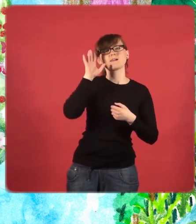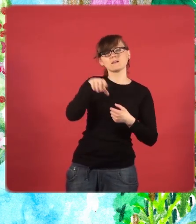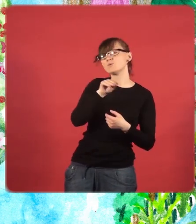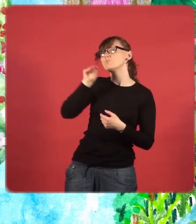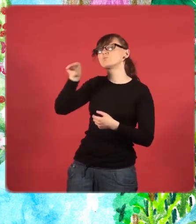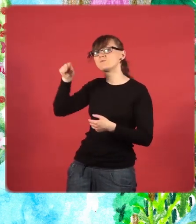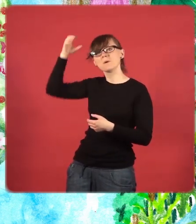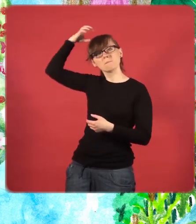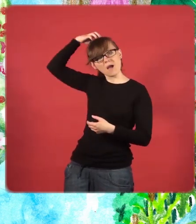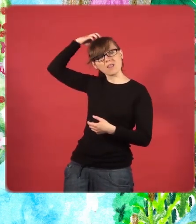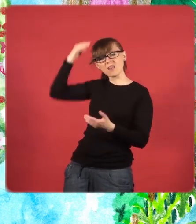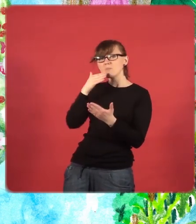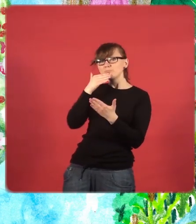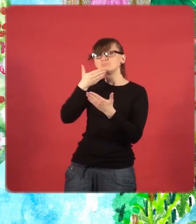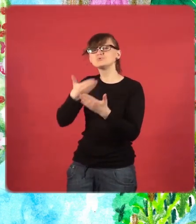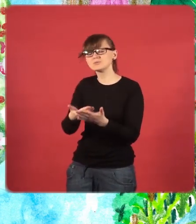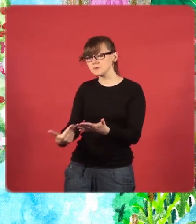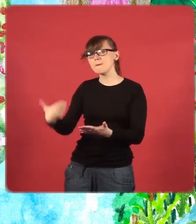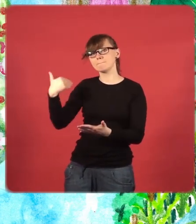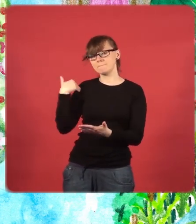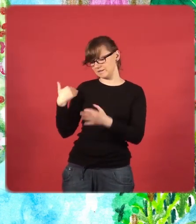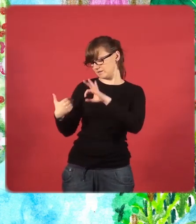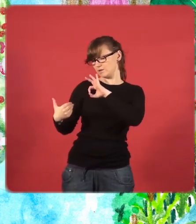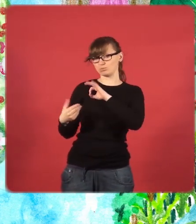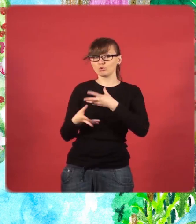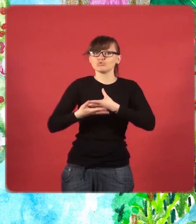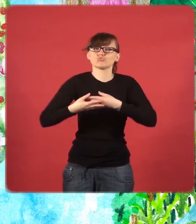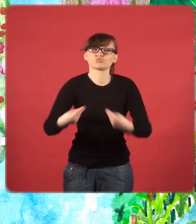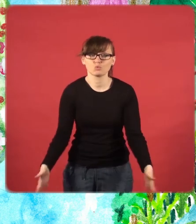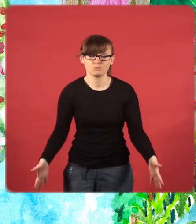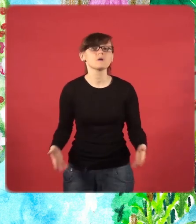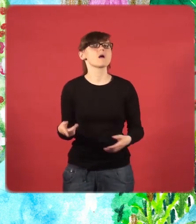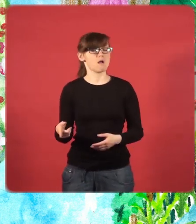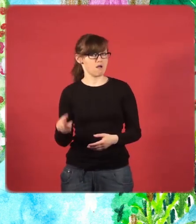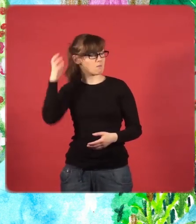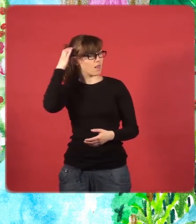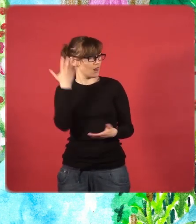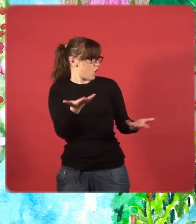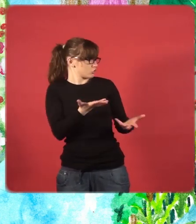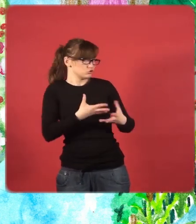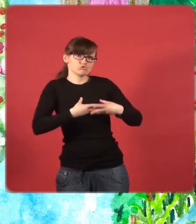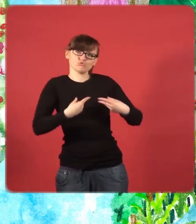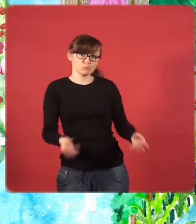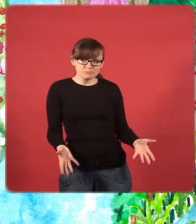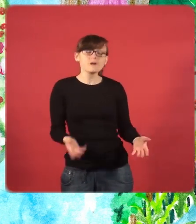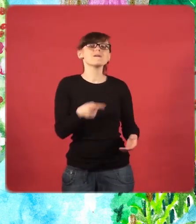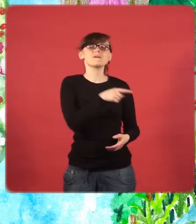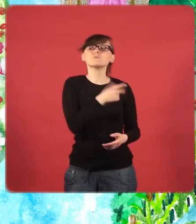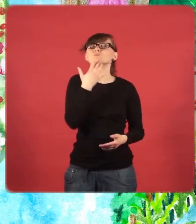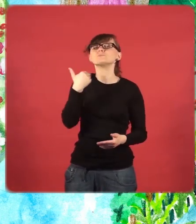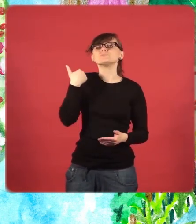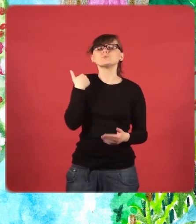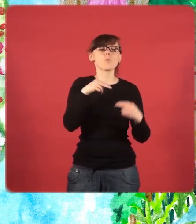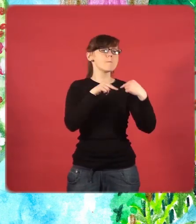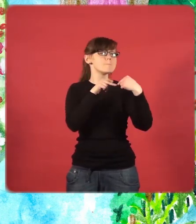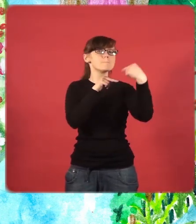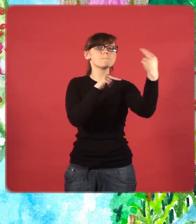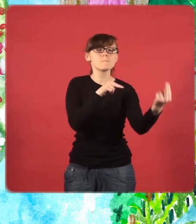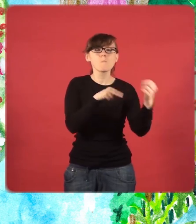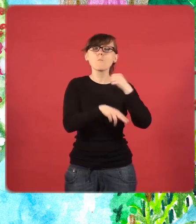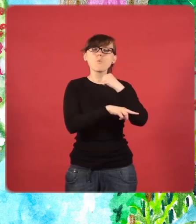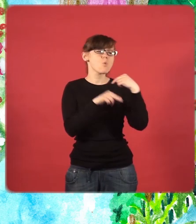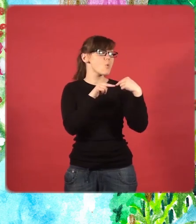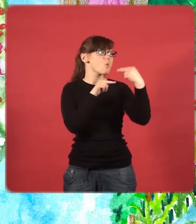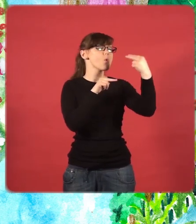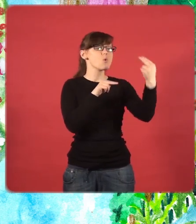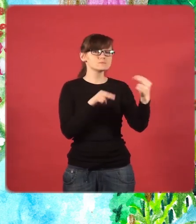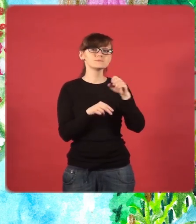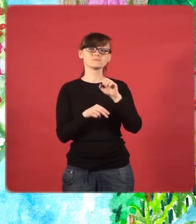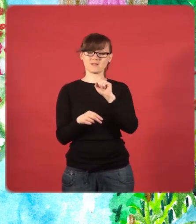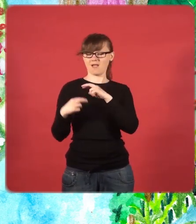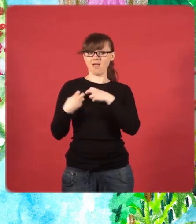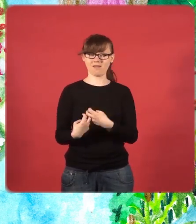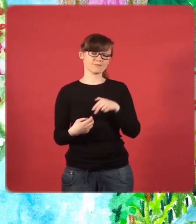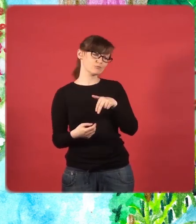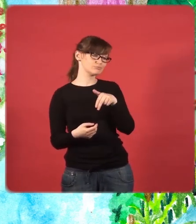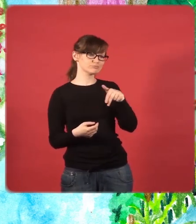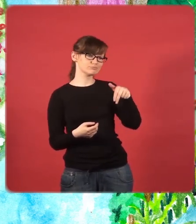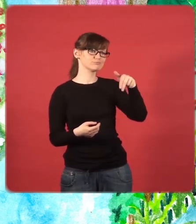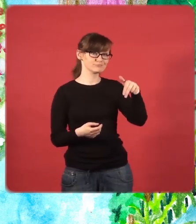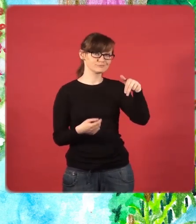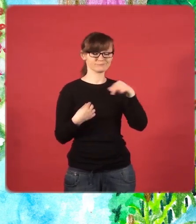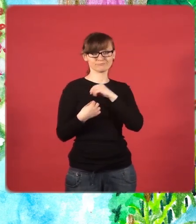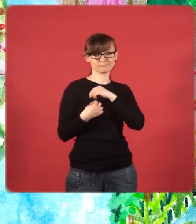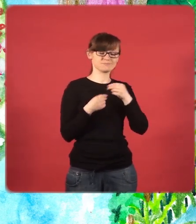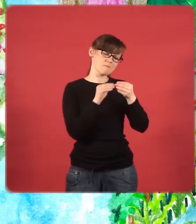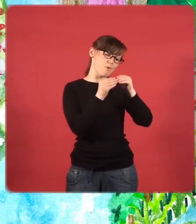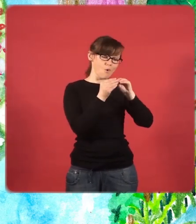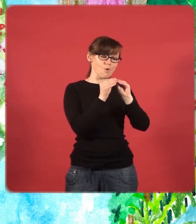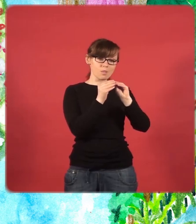W końcu powiedziała, że jest gotowa przyznać się do winy. Opowiedziała, że wzięła broszkę i przy mostku zdjęła ją, by jeszcze raz się jej przyjrzeć.